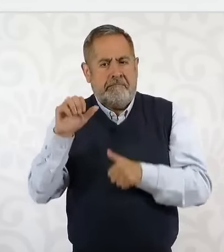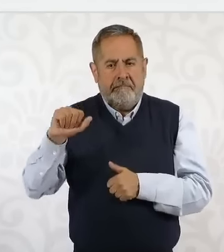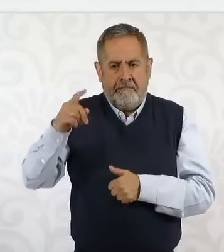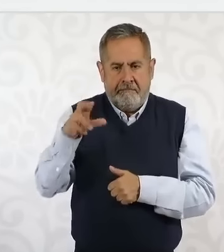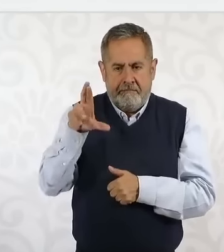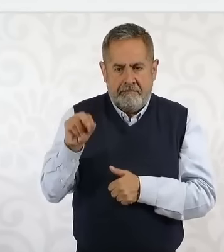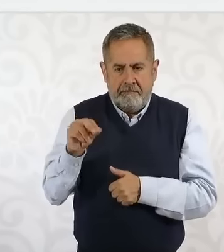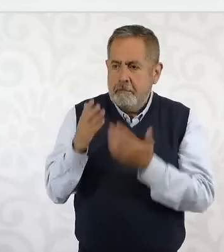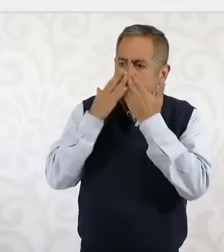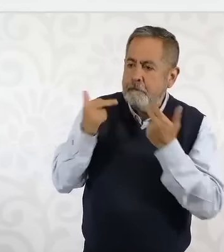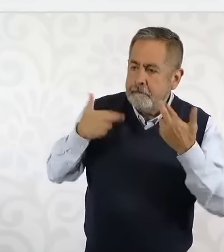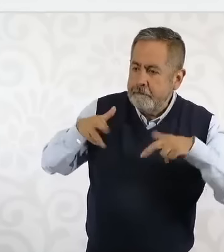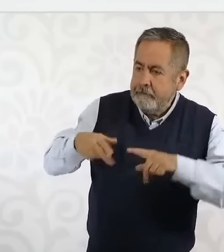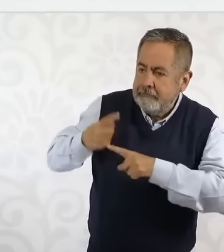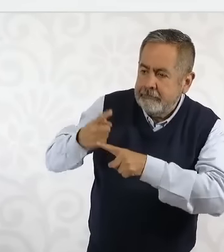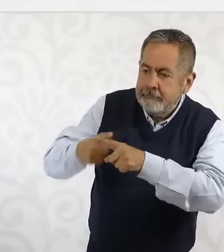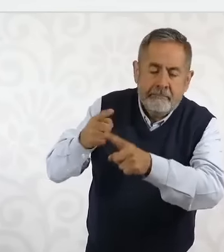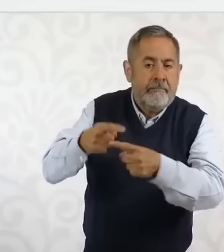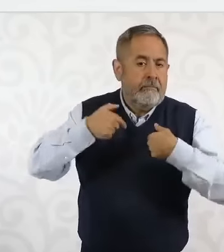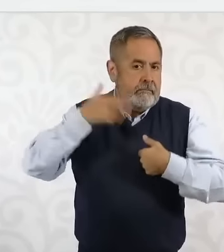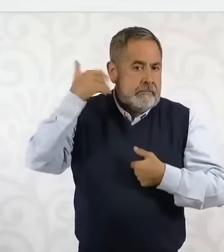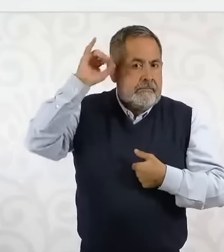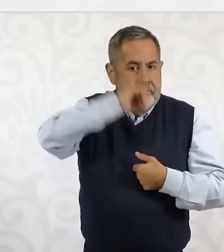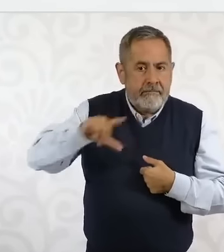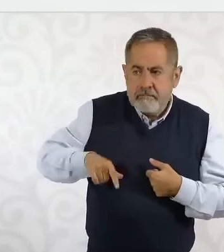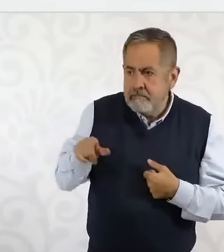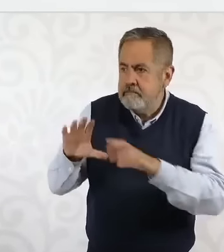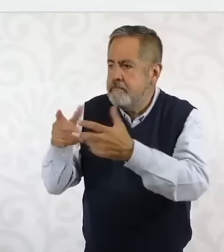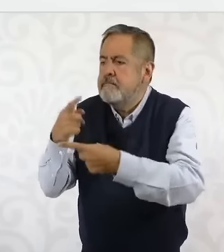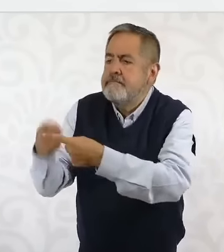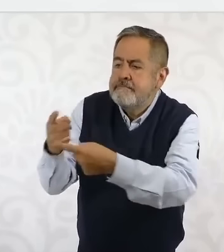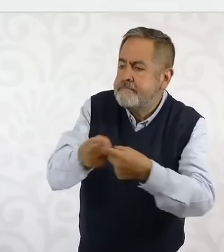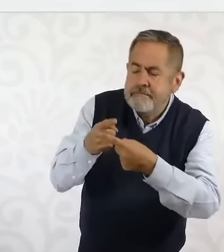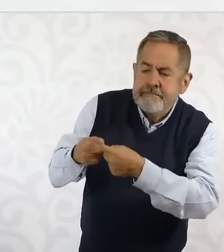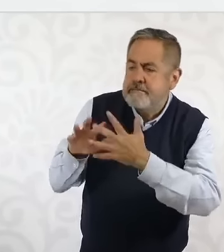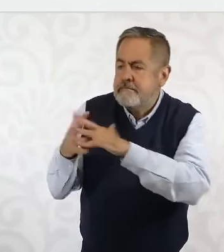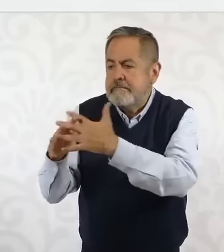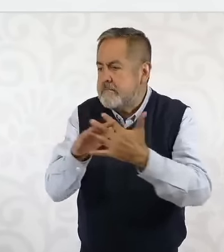formal en el caso cuando fui jefa de gobierno de la comunidad. Entonces es más difícil porque